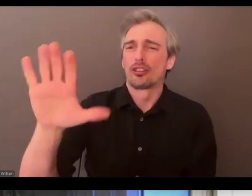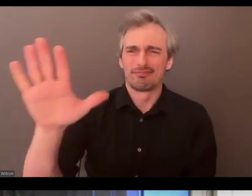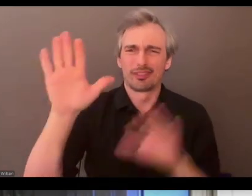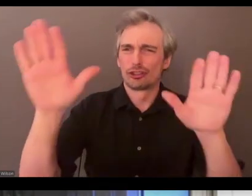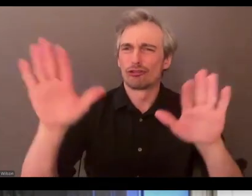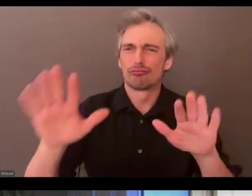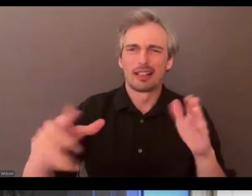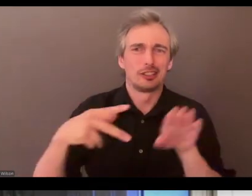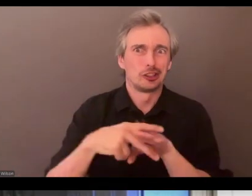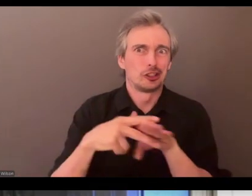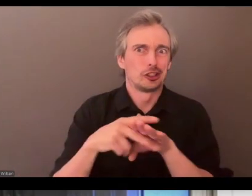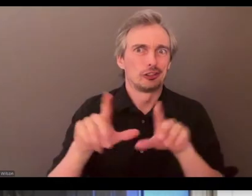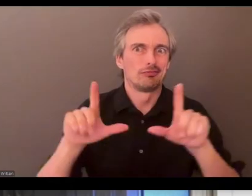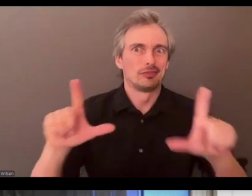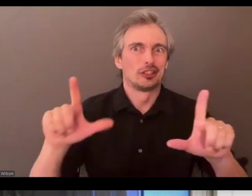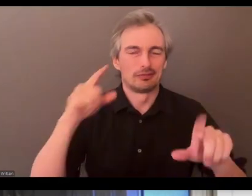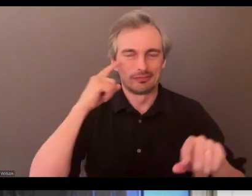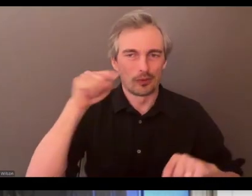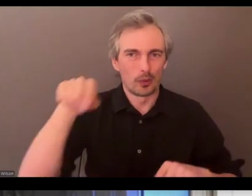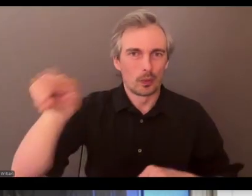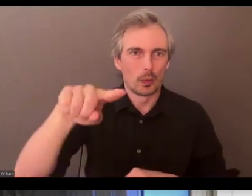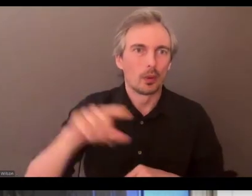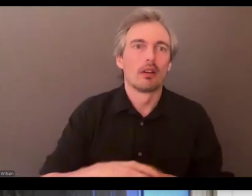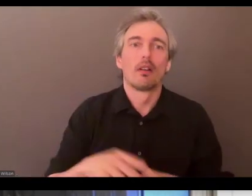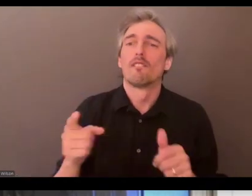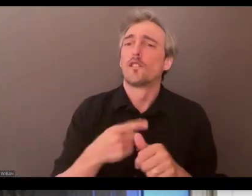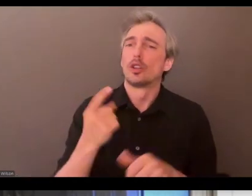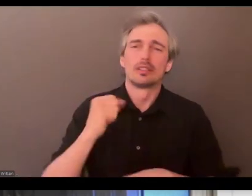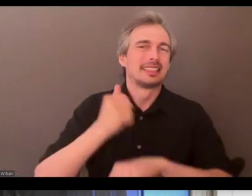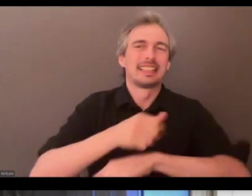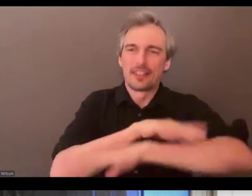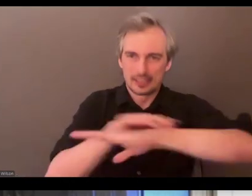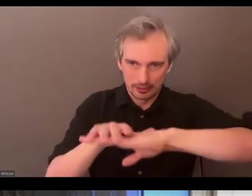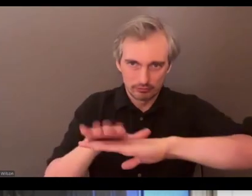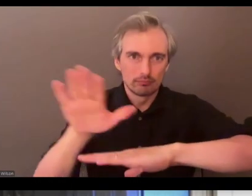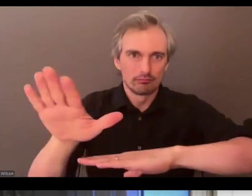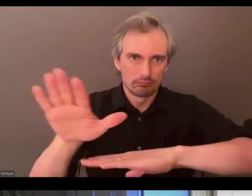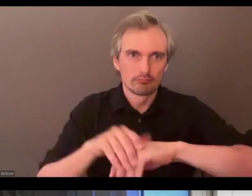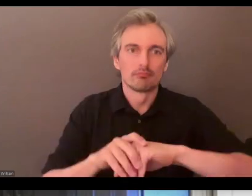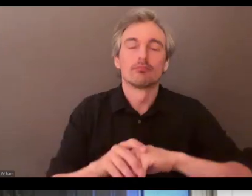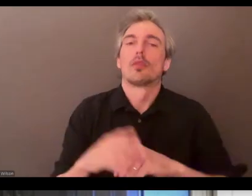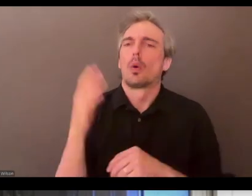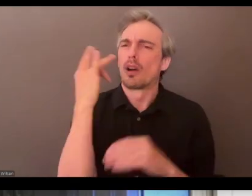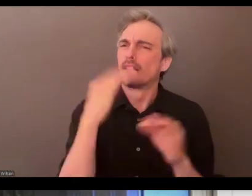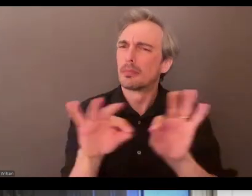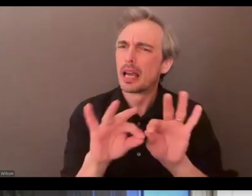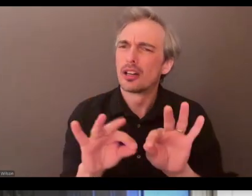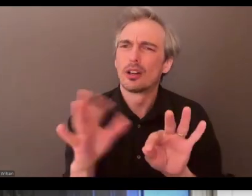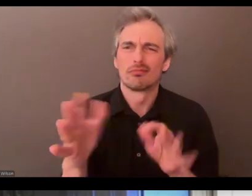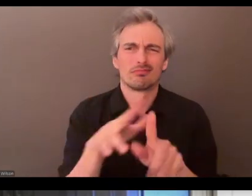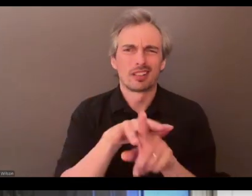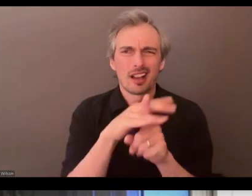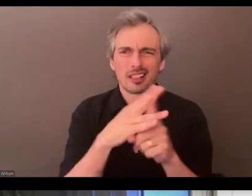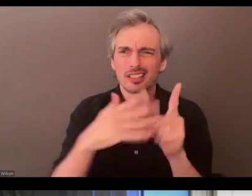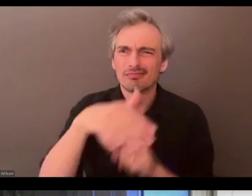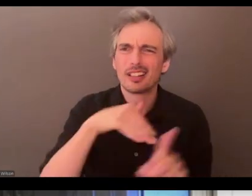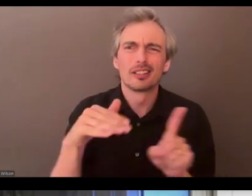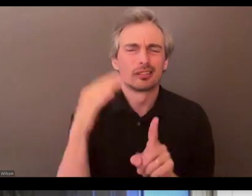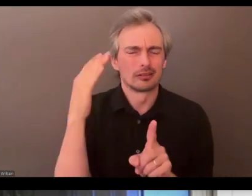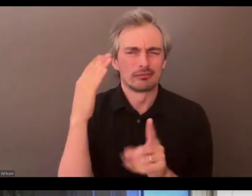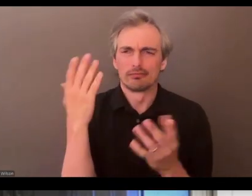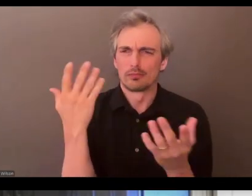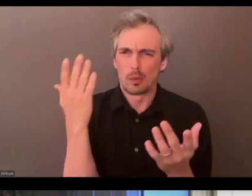なぜこれが重要なのか？その背景にはどんな文脈があるのか？ なぜ私たちはこれに関心を持つのか？次に、変化を示します。